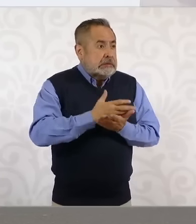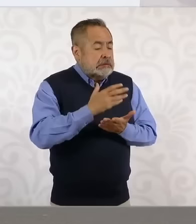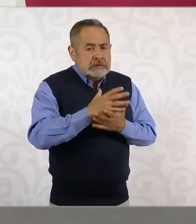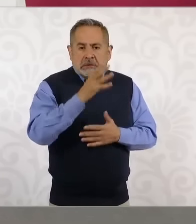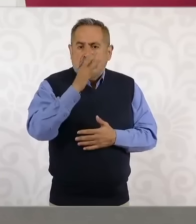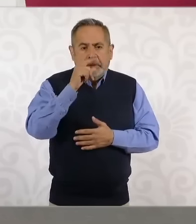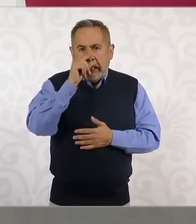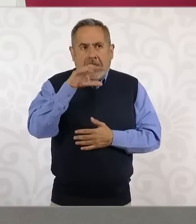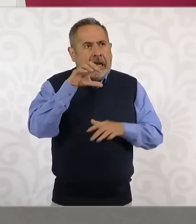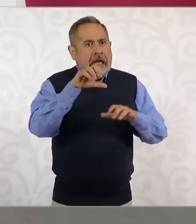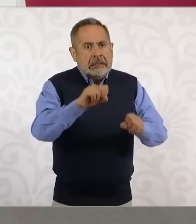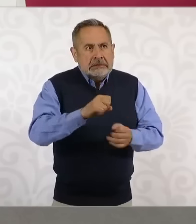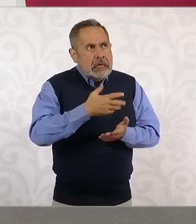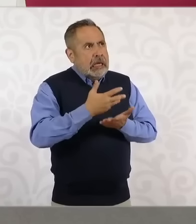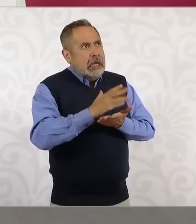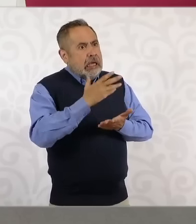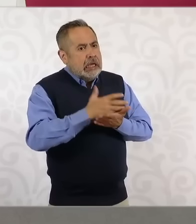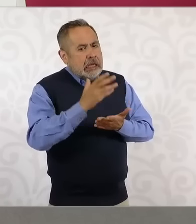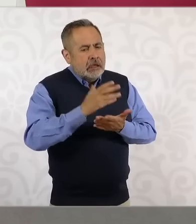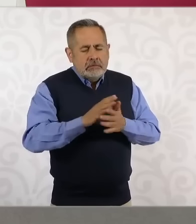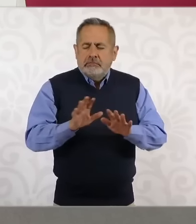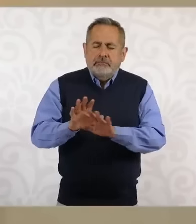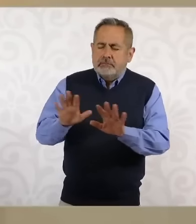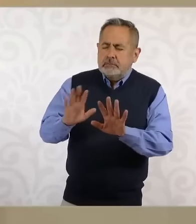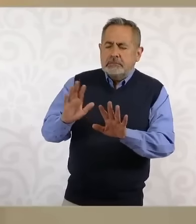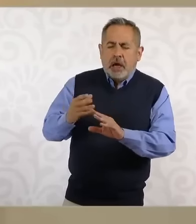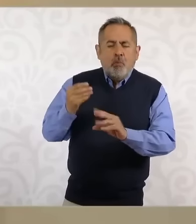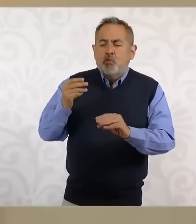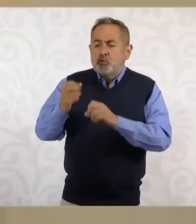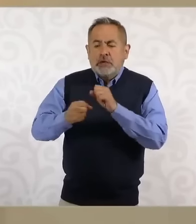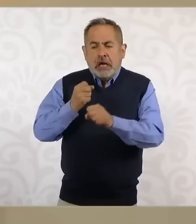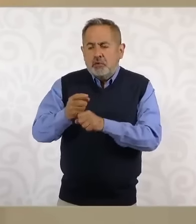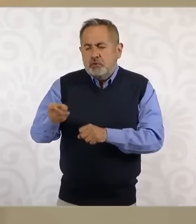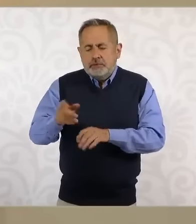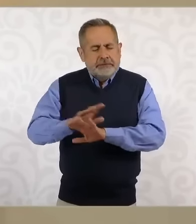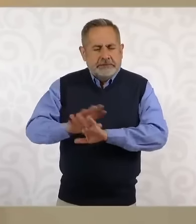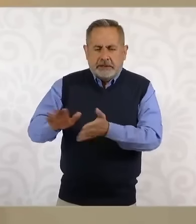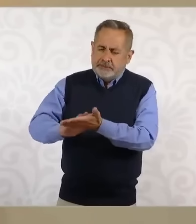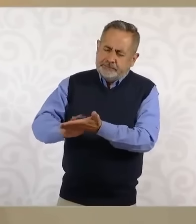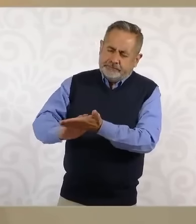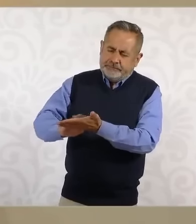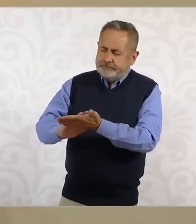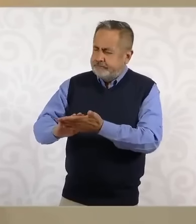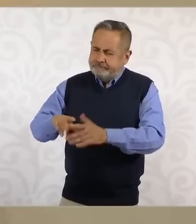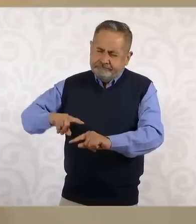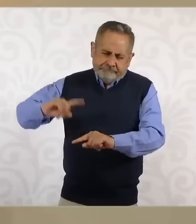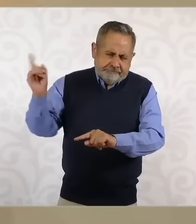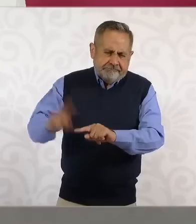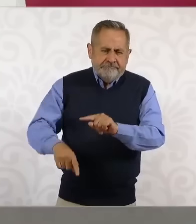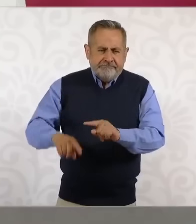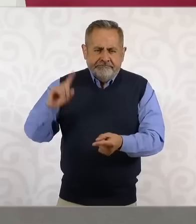sus créditos Y creo que con esto de tajo se hace la liberación de su deuda. Seguimos.